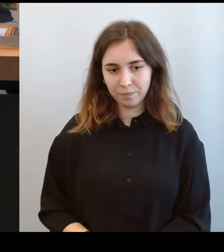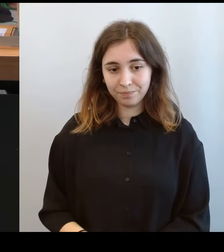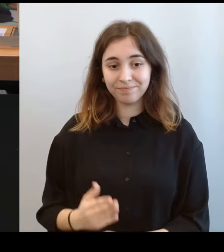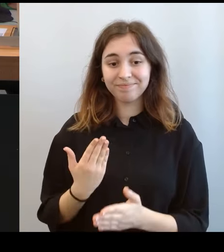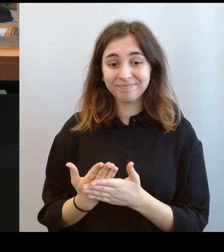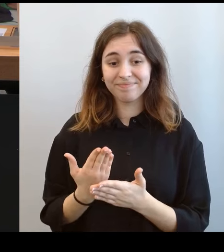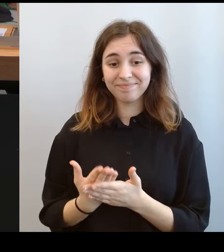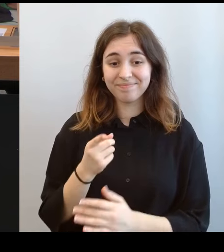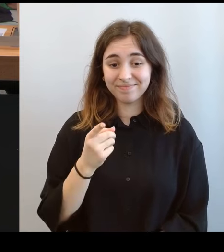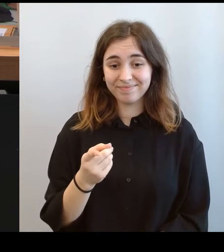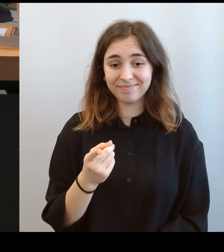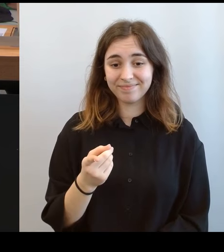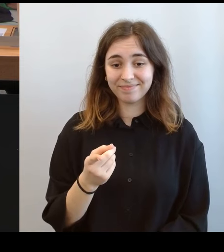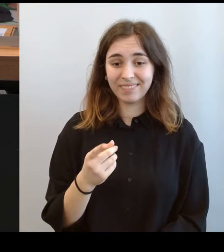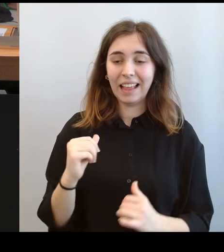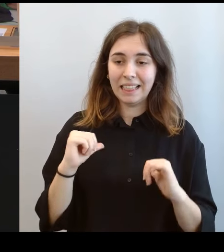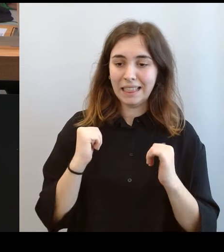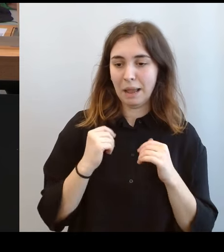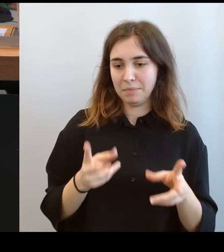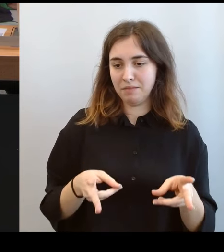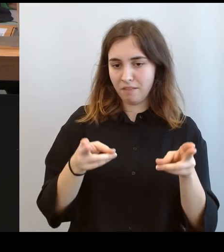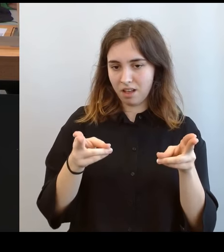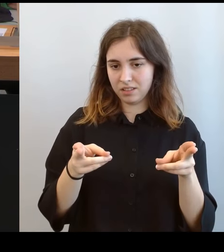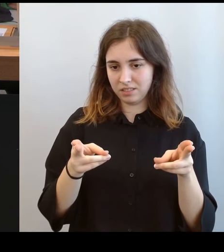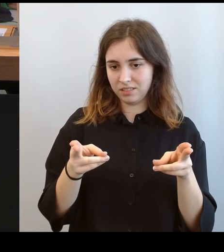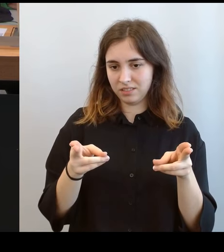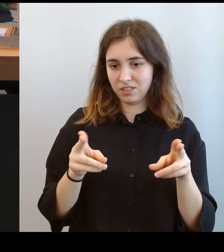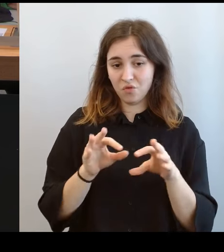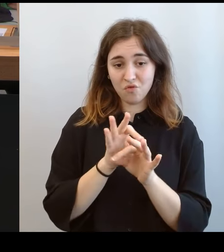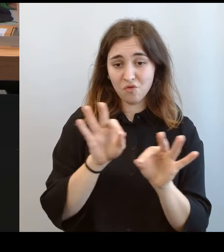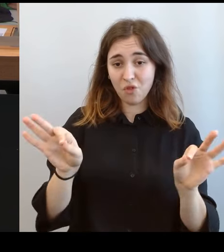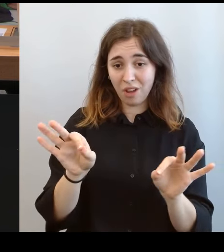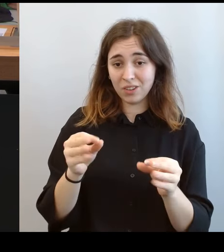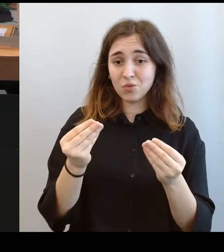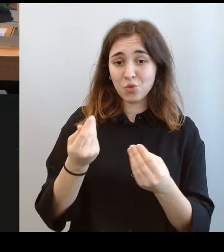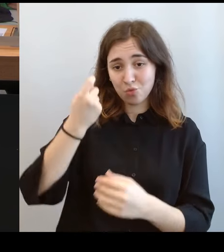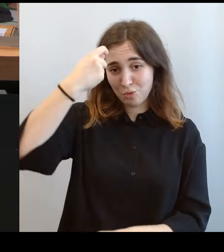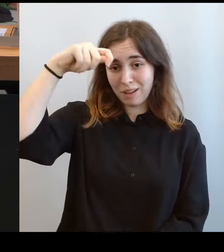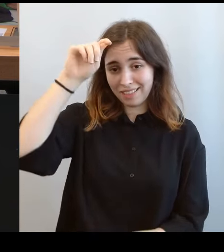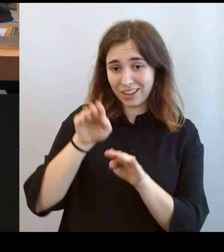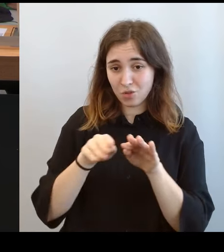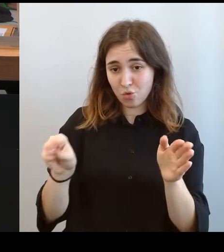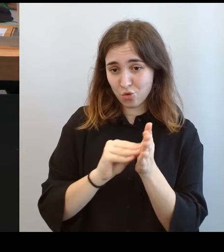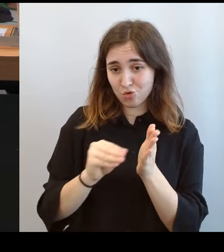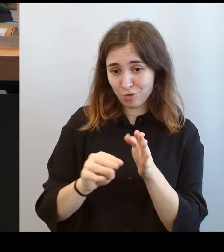die gesamte Berliner Grundschulzeit. Und so stehen bei diesen Untersuchungen naturgemäß auch gerade